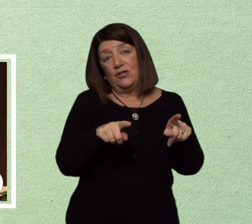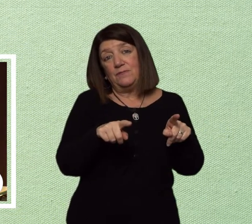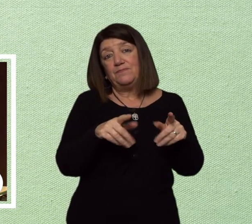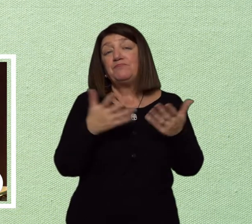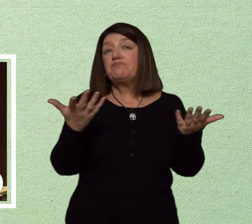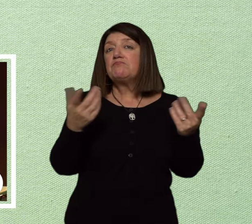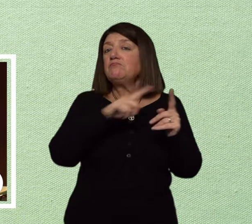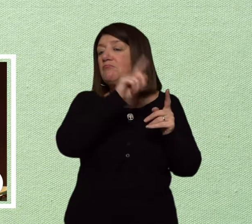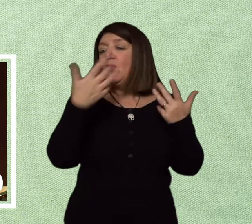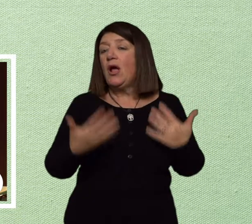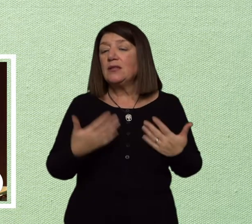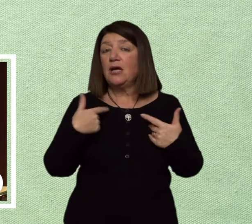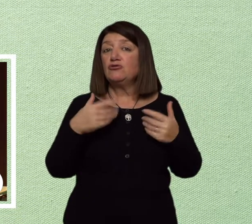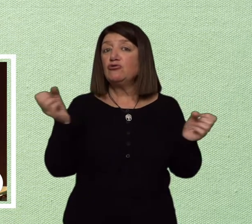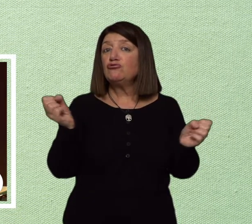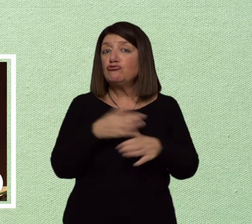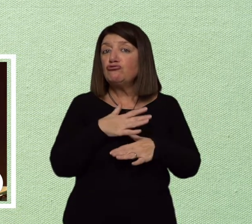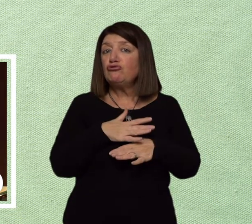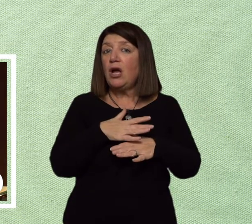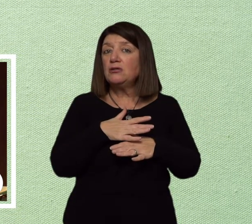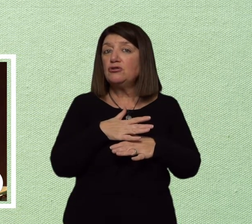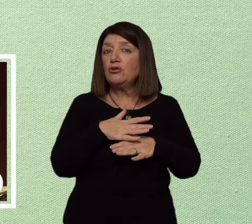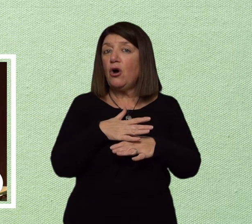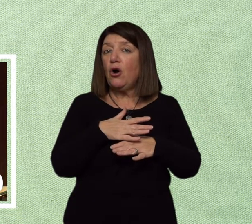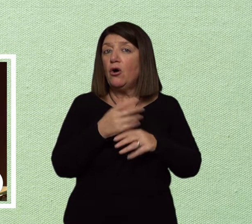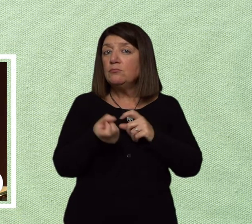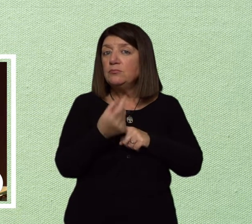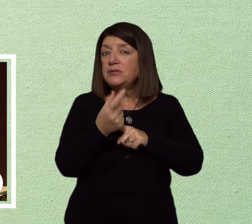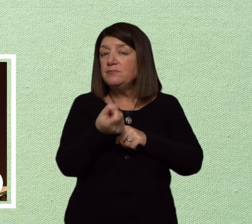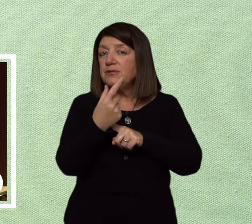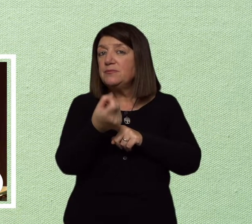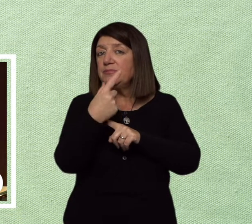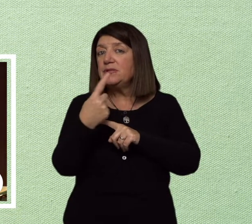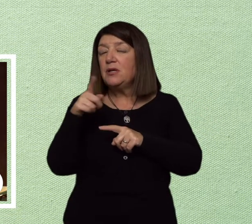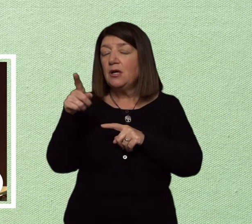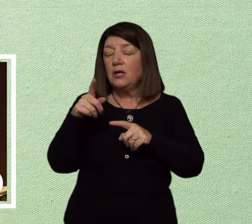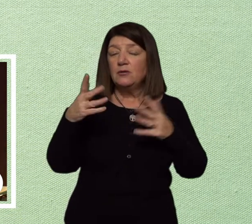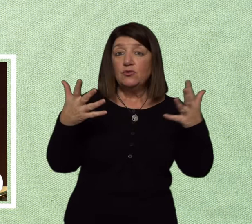successo in questi anni che tu abbia dovuto trovare degli escamotage o comunque dei modi